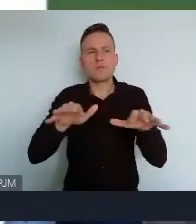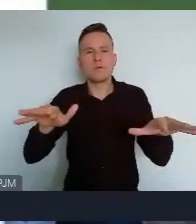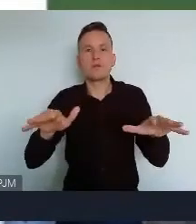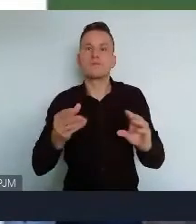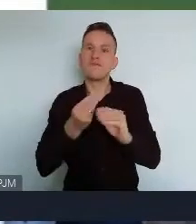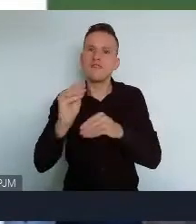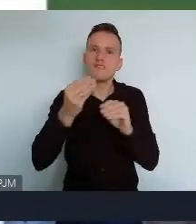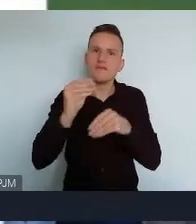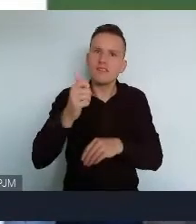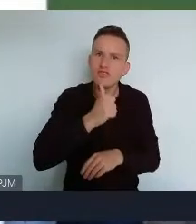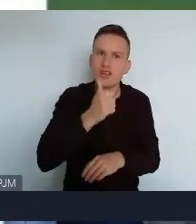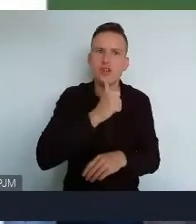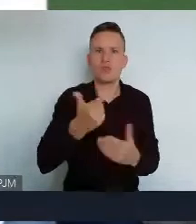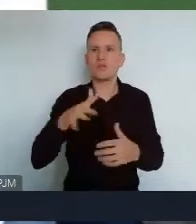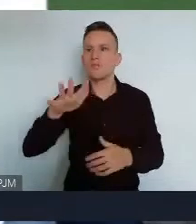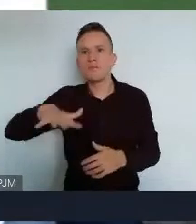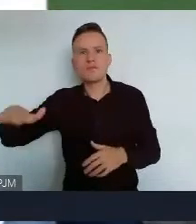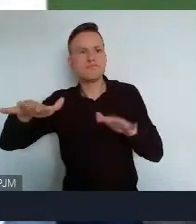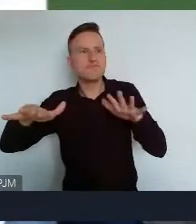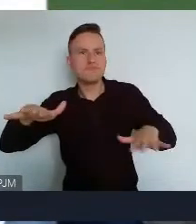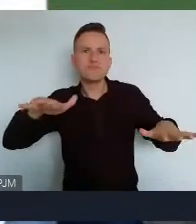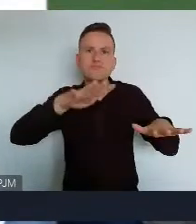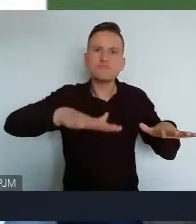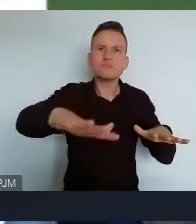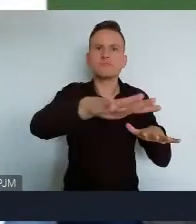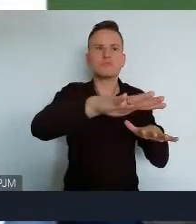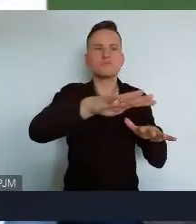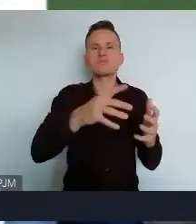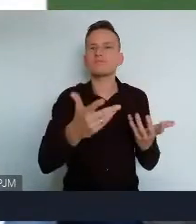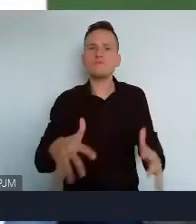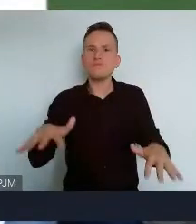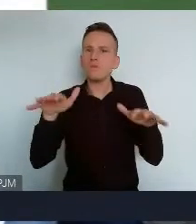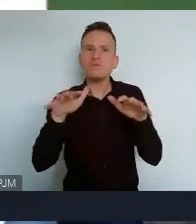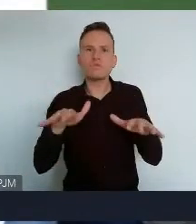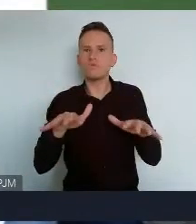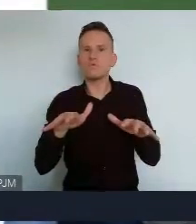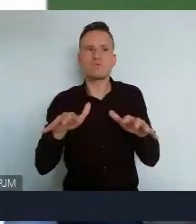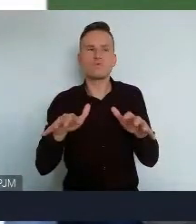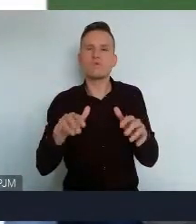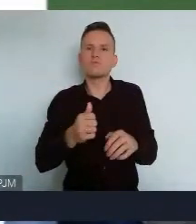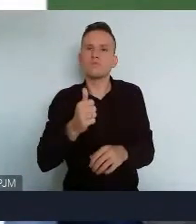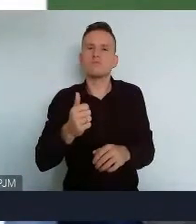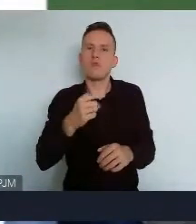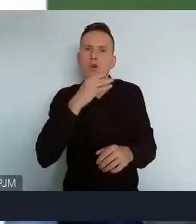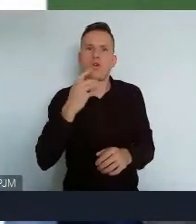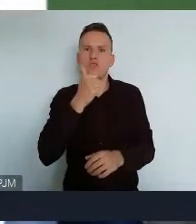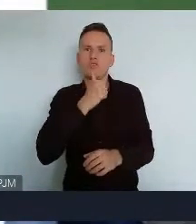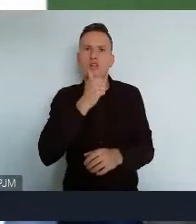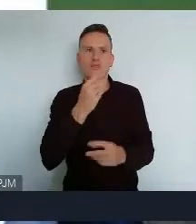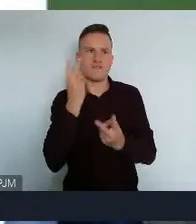coraz więcej placów zyskuje na kolorze zielonym, jak również tylko w ostatnim roku